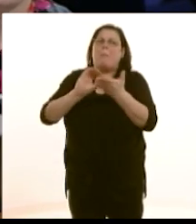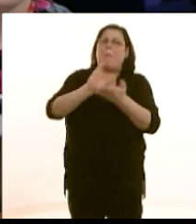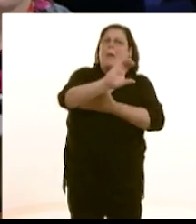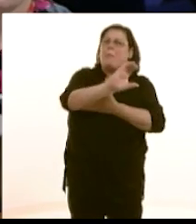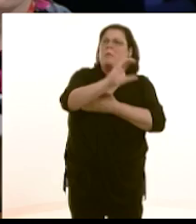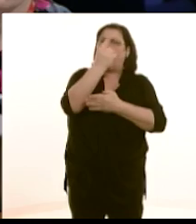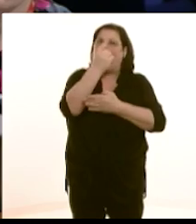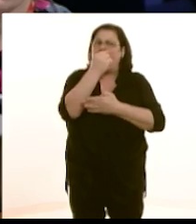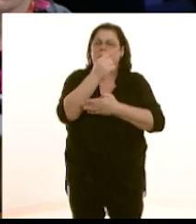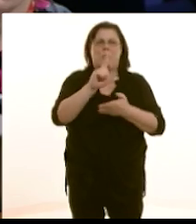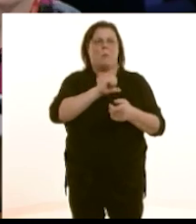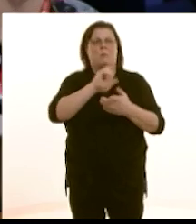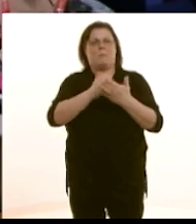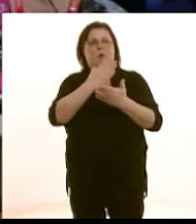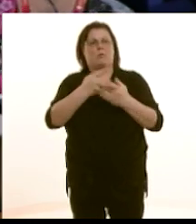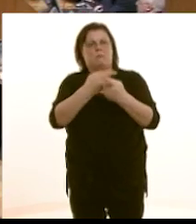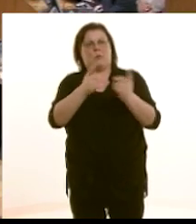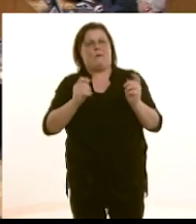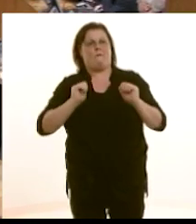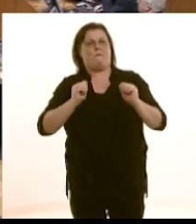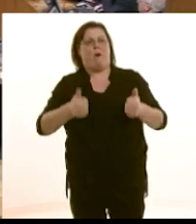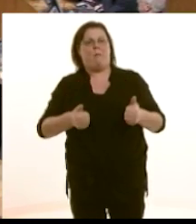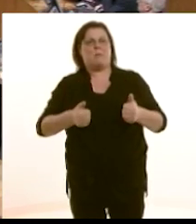yw lles yr unigolion hynny, aíu hanifeiliaid nhw hefyd, yn dioddef?